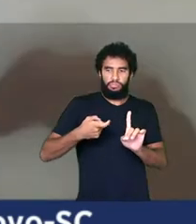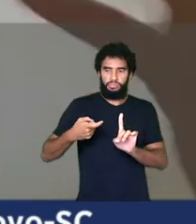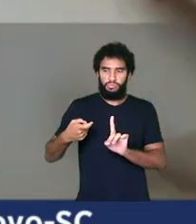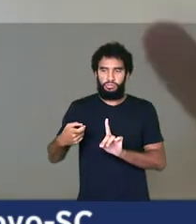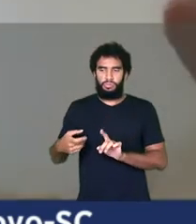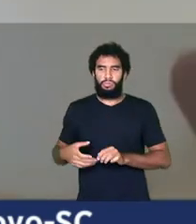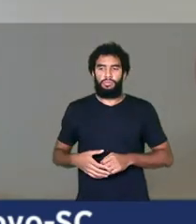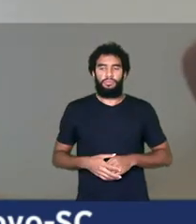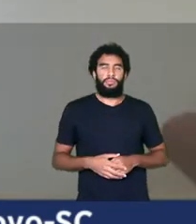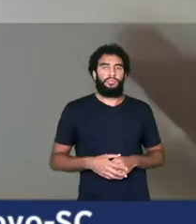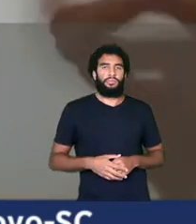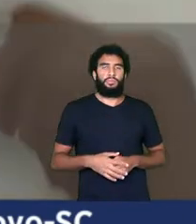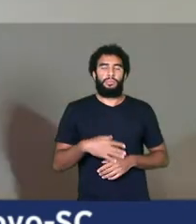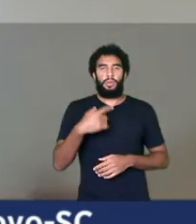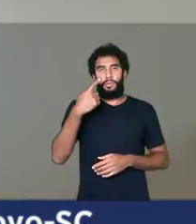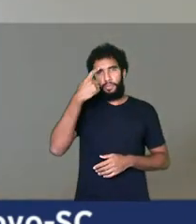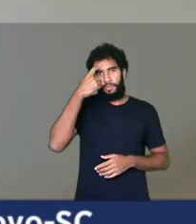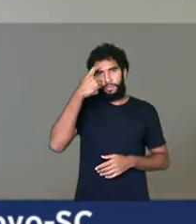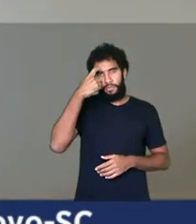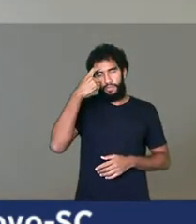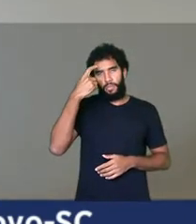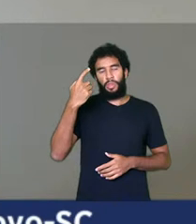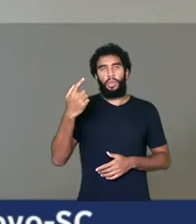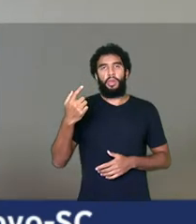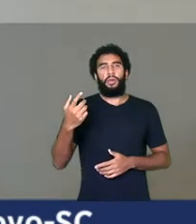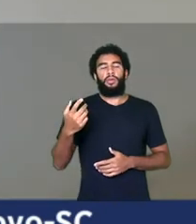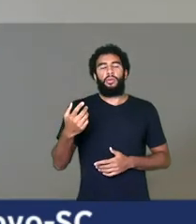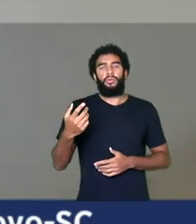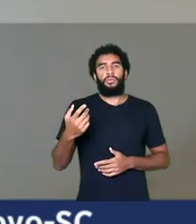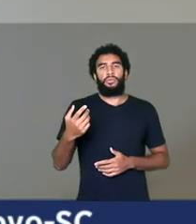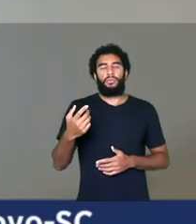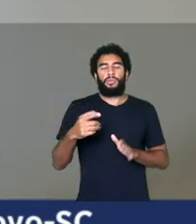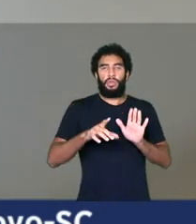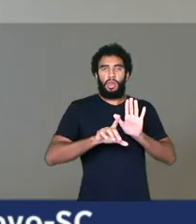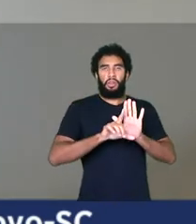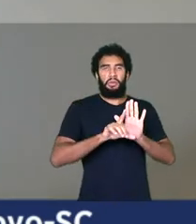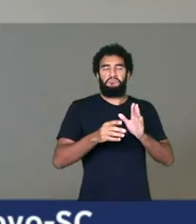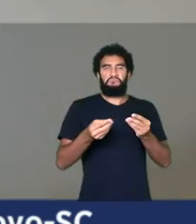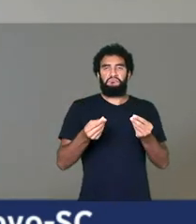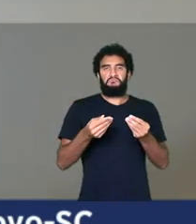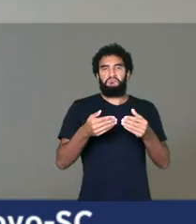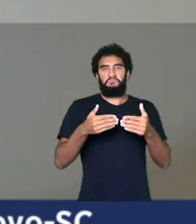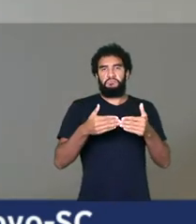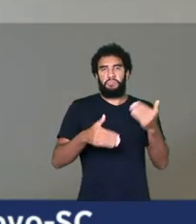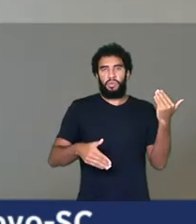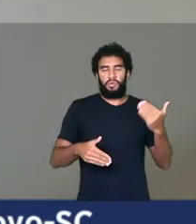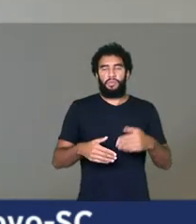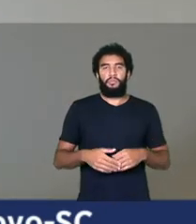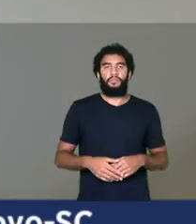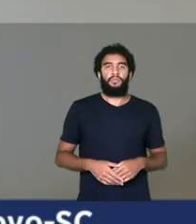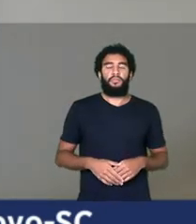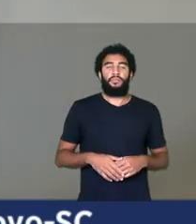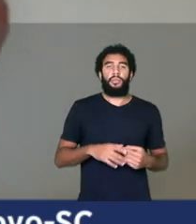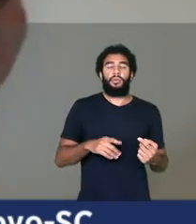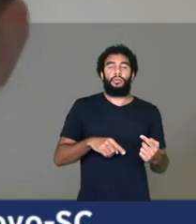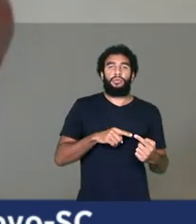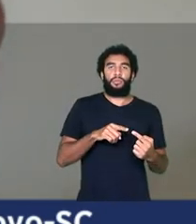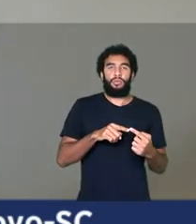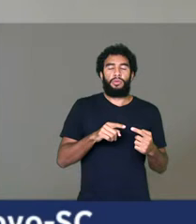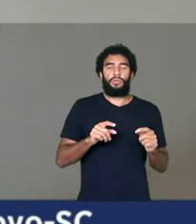PORQUE O OBJETIVO É TRAZER ESTRANGEIROS, ENTÃO TODA ESSA ARQUITETURA PENSADA PELOS POLÍTICOS ATRAVÀS DESSA LEI NÃO FAZ NENHUM SENTIDO.